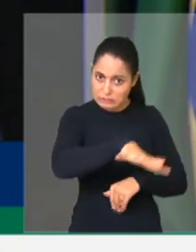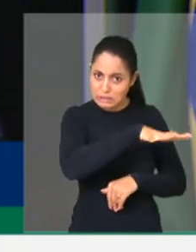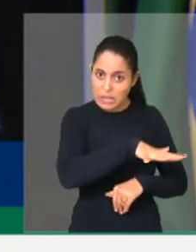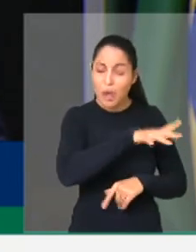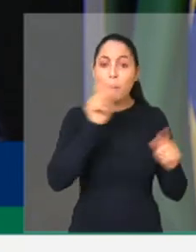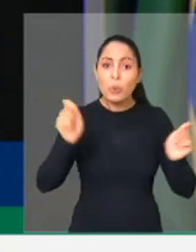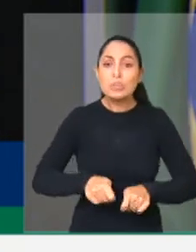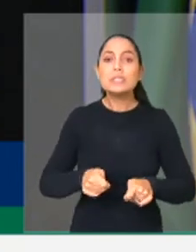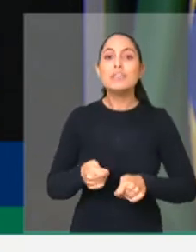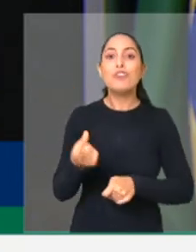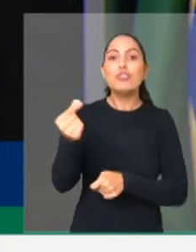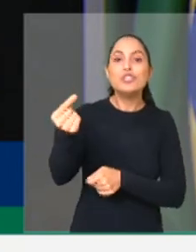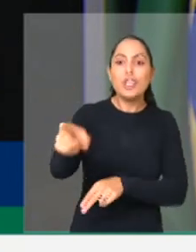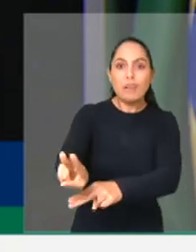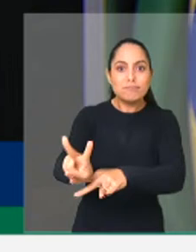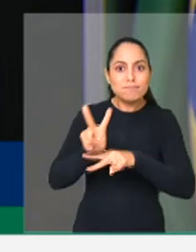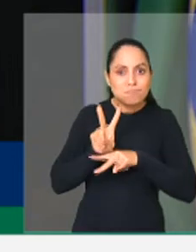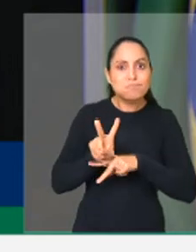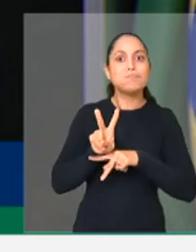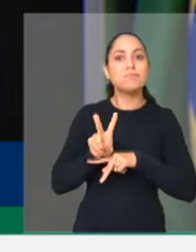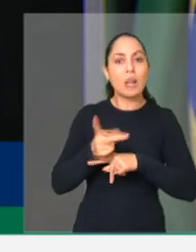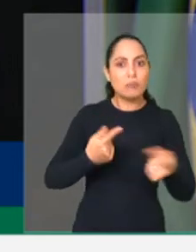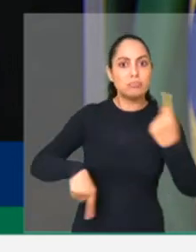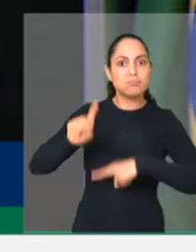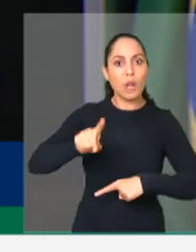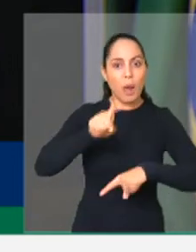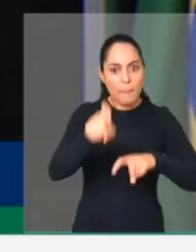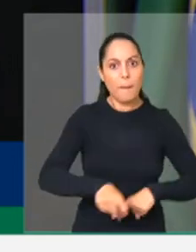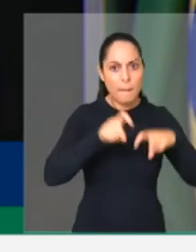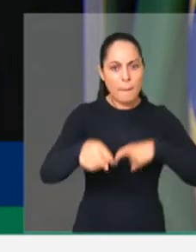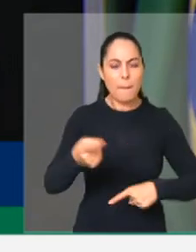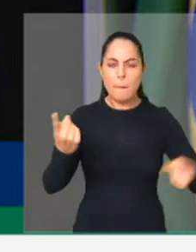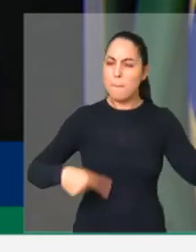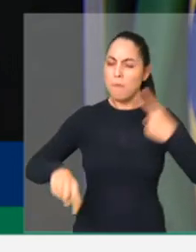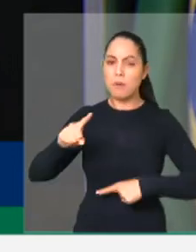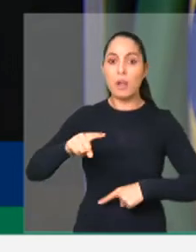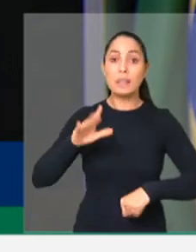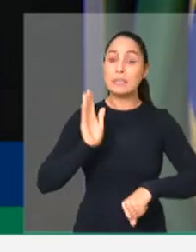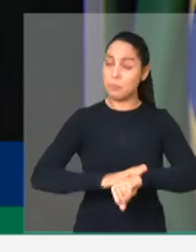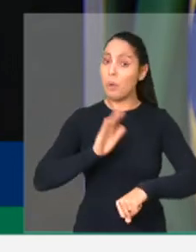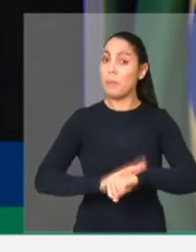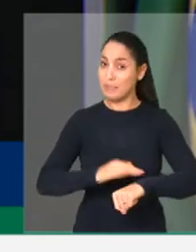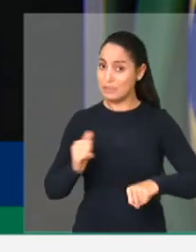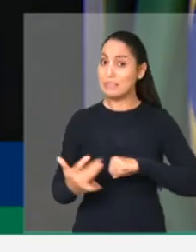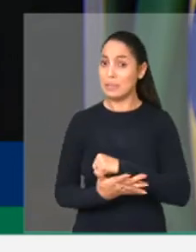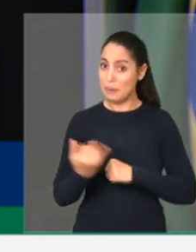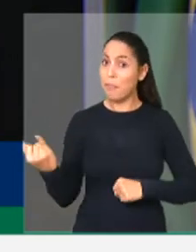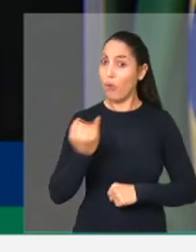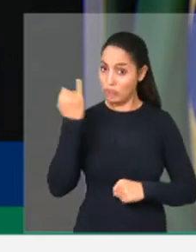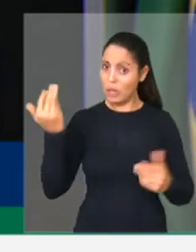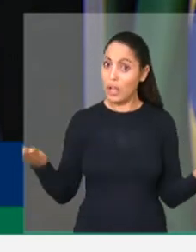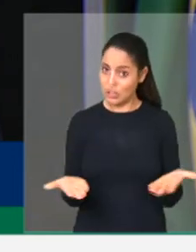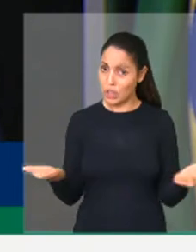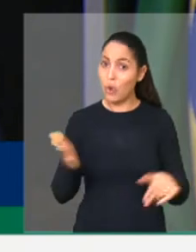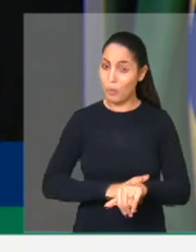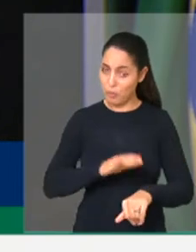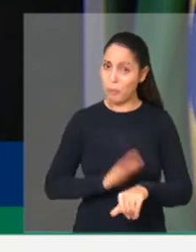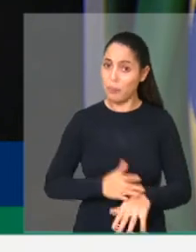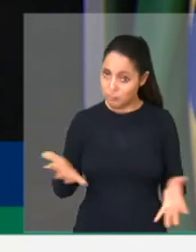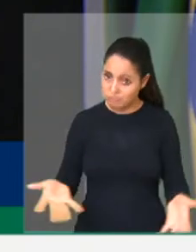QUE ESTÁ SENDO TRAMITADO LÁ NO SENADO EU FUI... INDAGADO POR VÁRIOS ENFERMEIROS... AUXILIARES DE ENFERMAGEM, TÉCNICOS DE ENFERMAGEM, PARTO